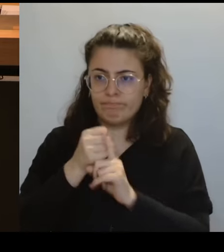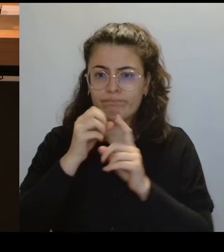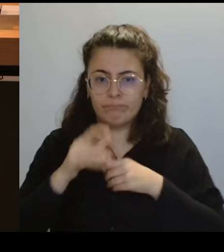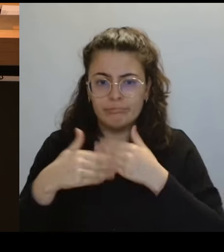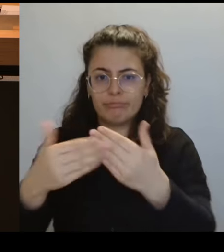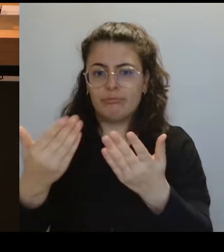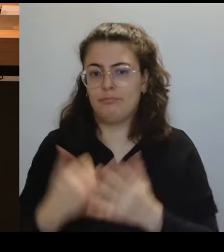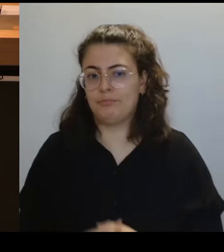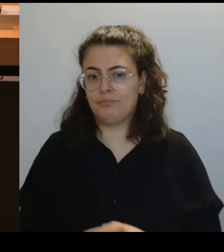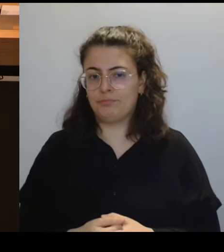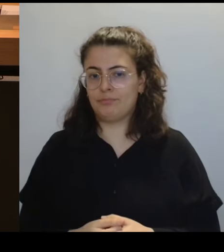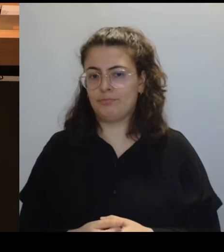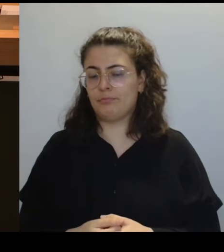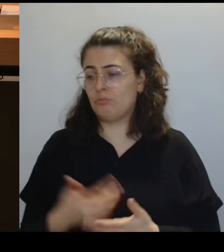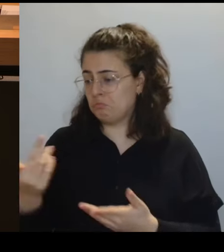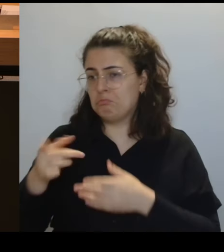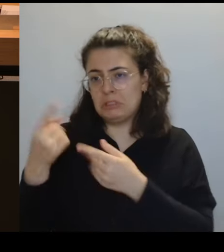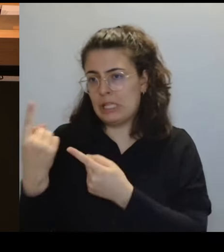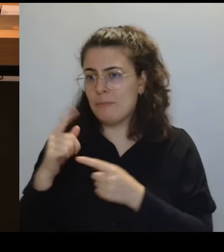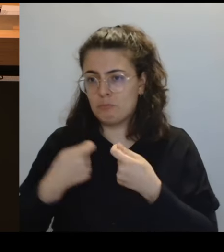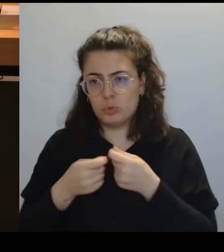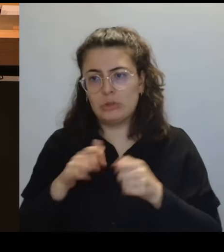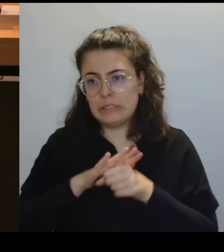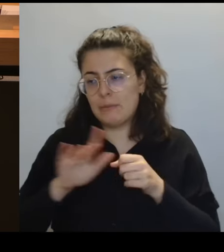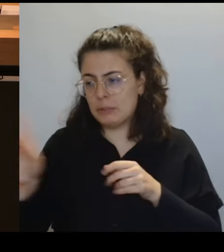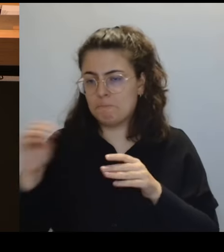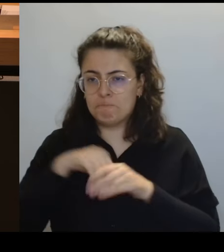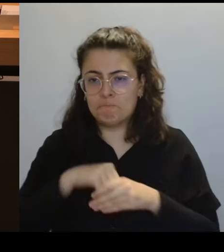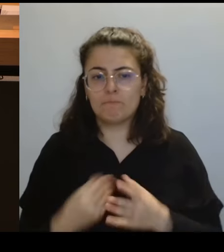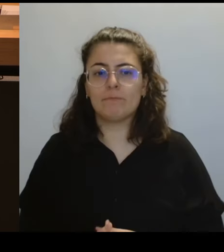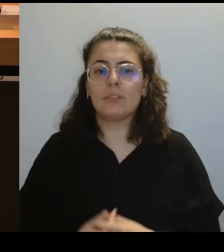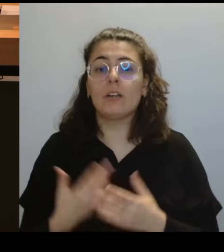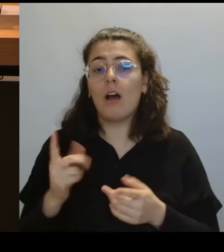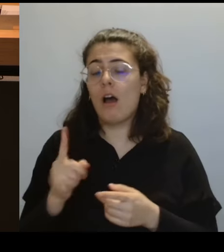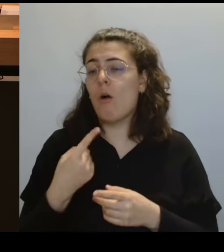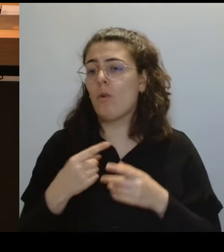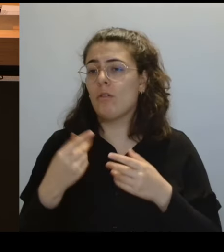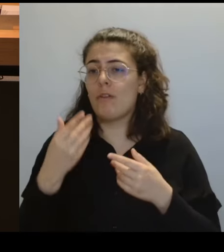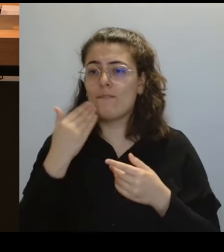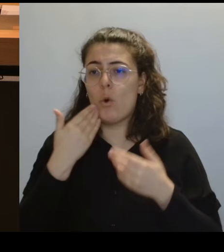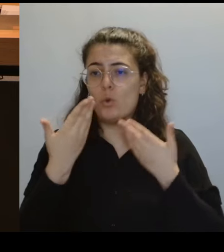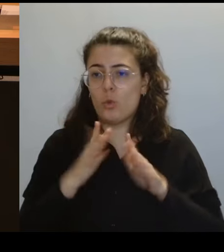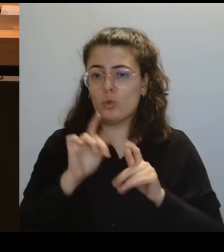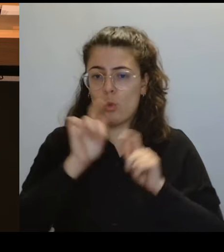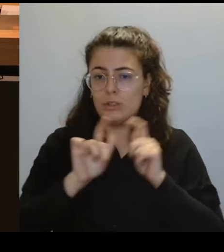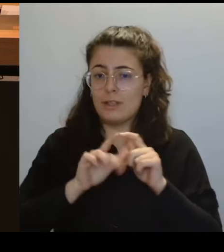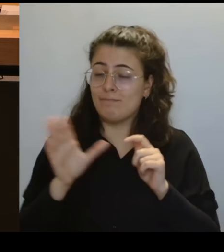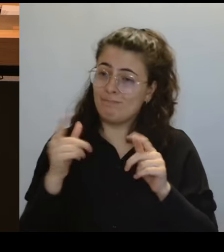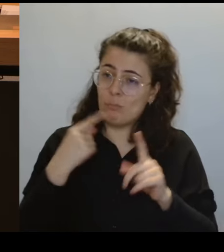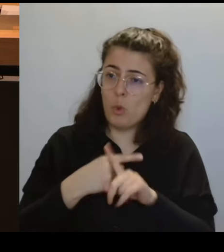und die Lage der Obdachlosen, insbesondere derer mit körperlicher Behinderung, ist seit Jahren sehr schlecht und mithilfe der ich